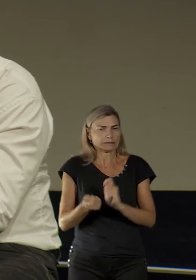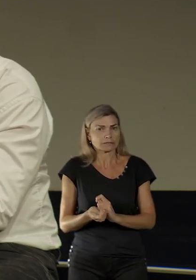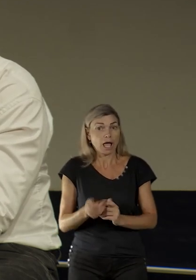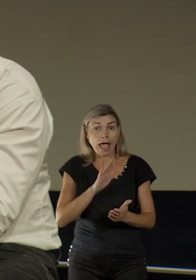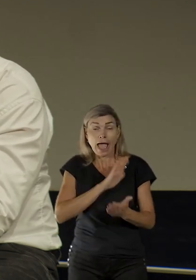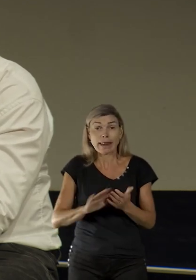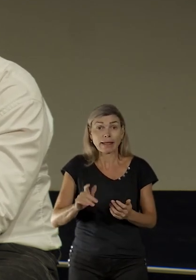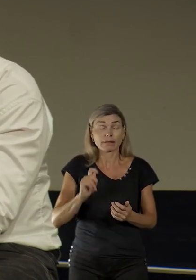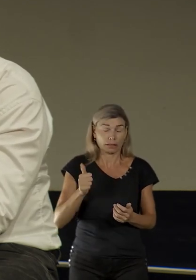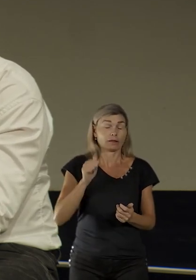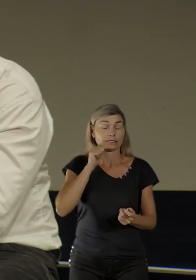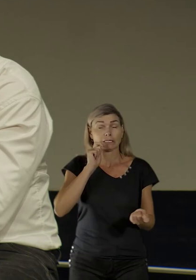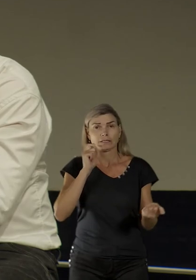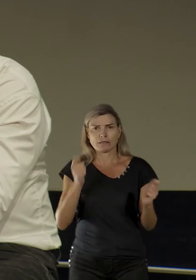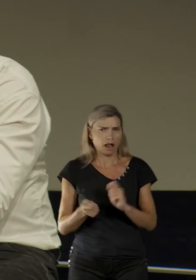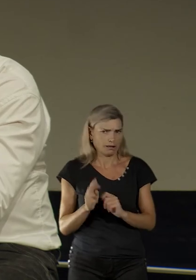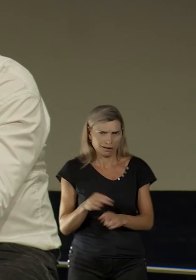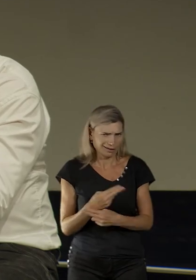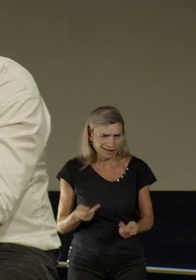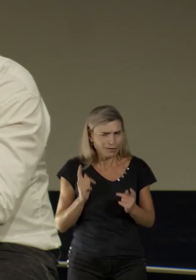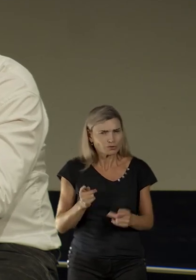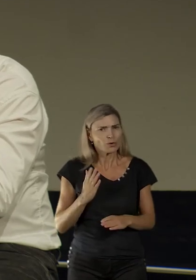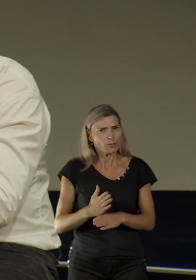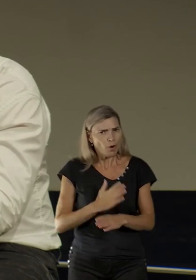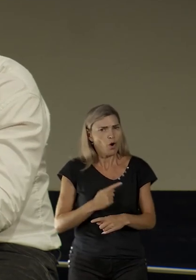Je to postupný proces. Ale jenom ta odpověď je taková,